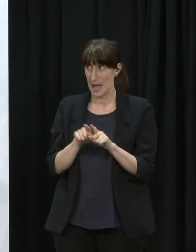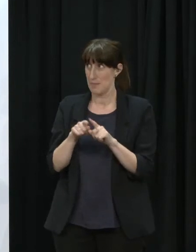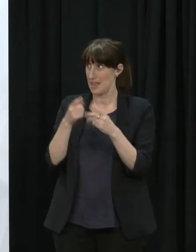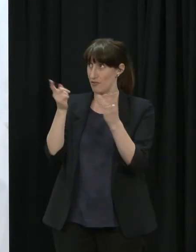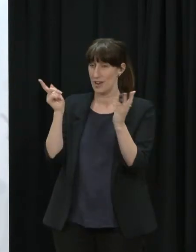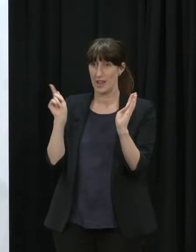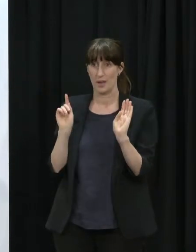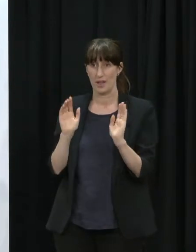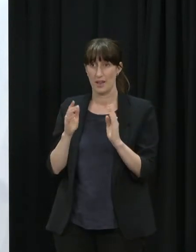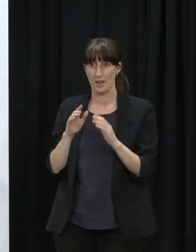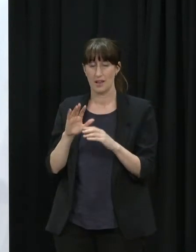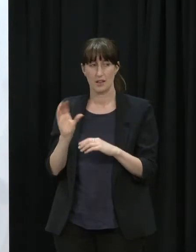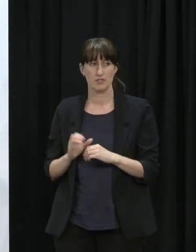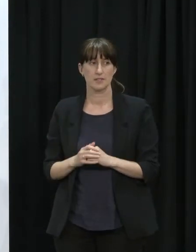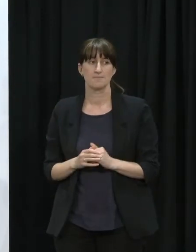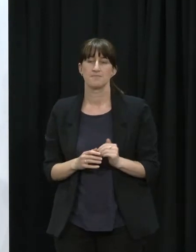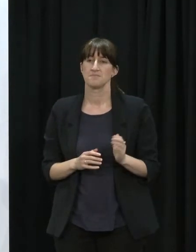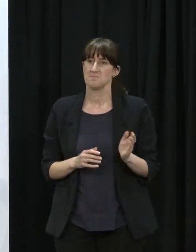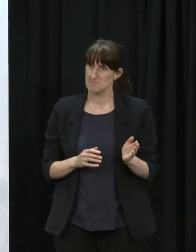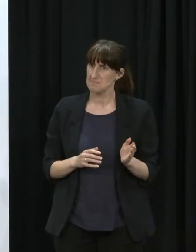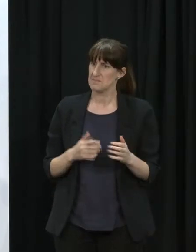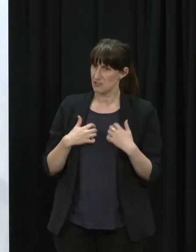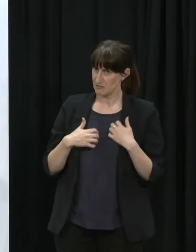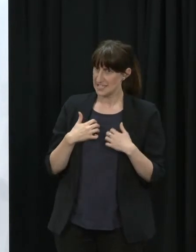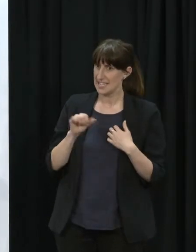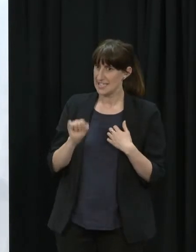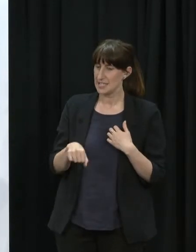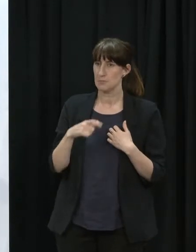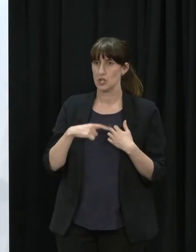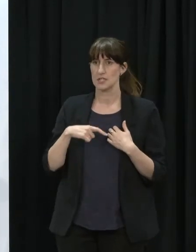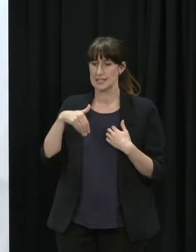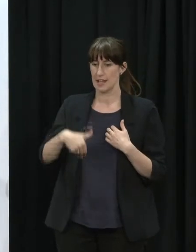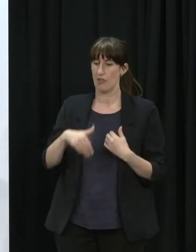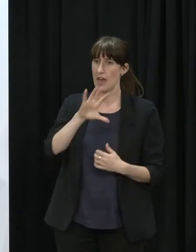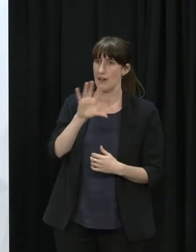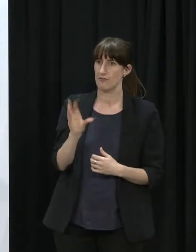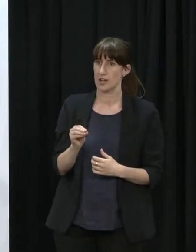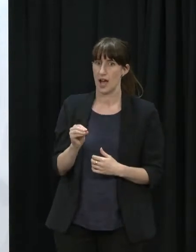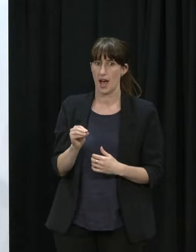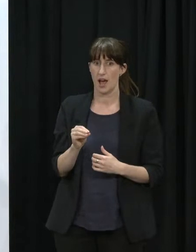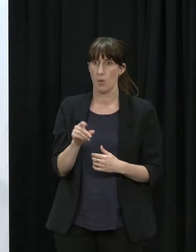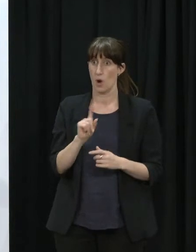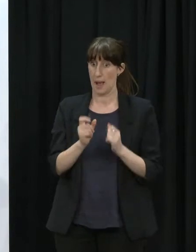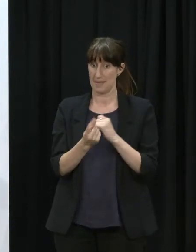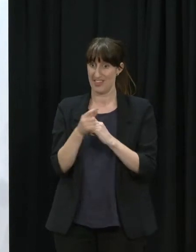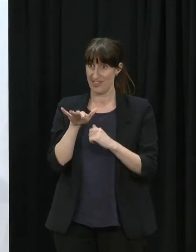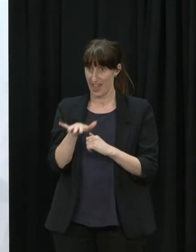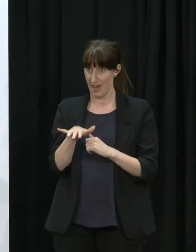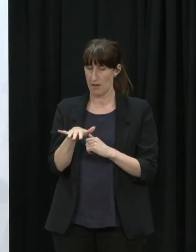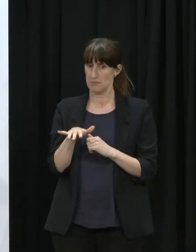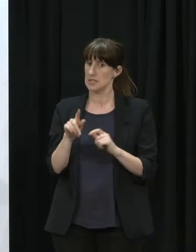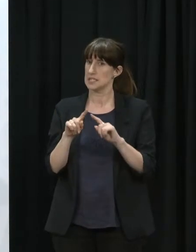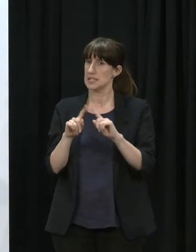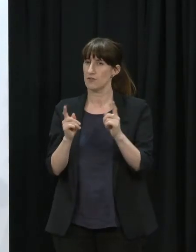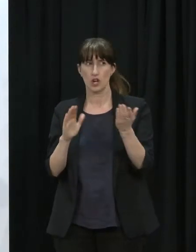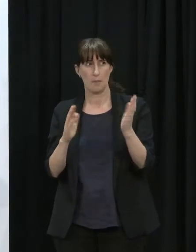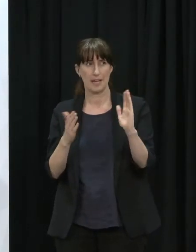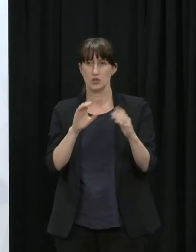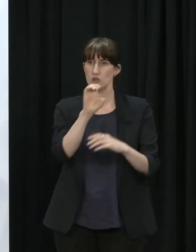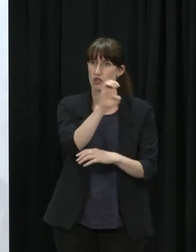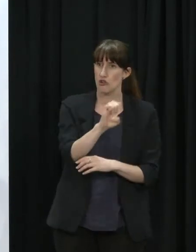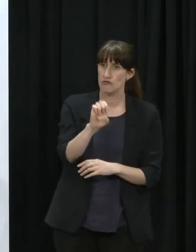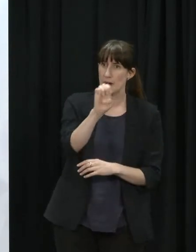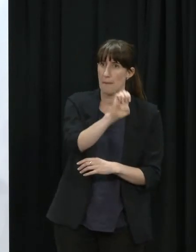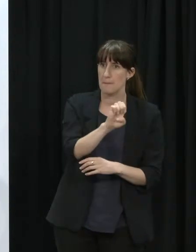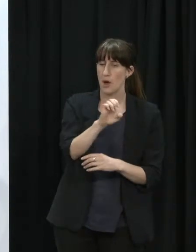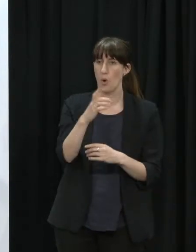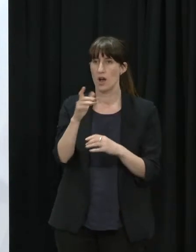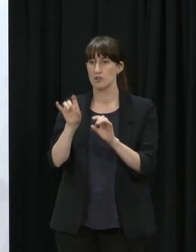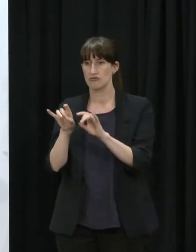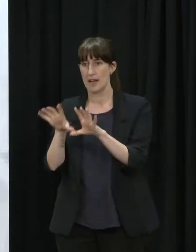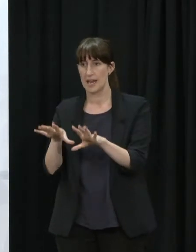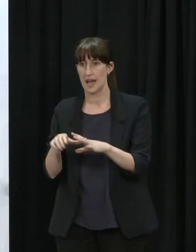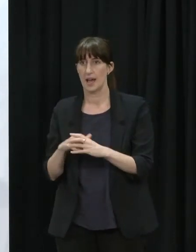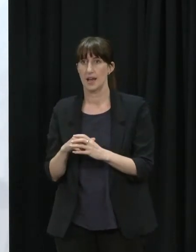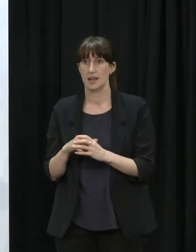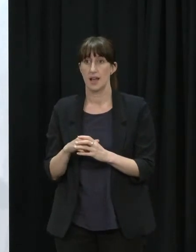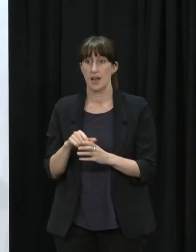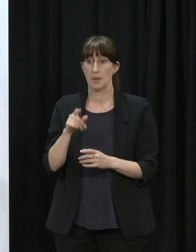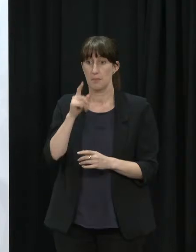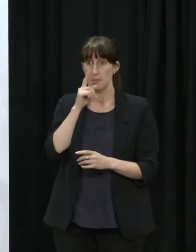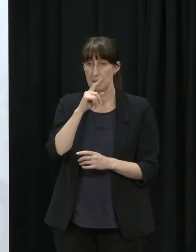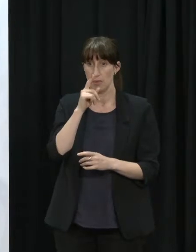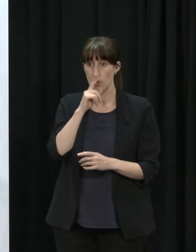Te reira. Ka horahia ano he ahi